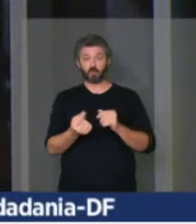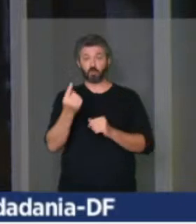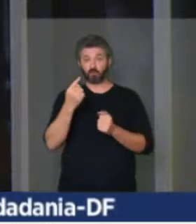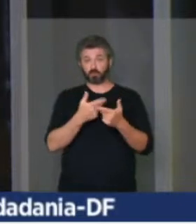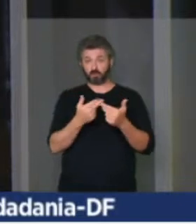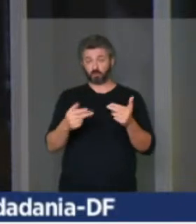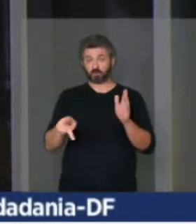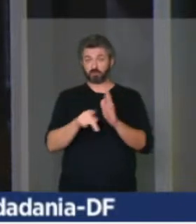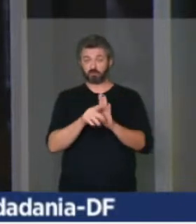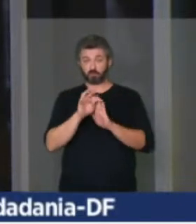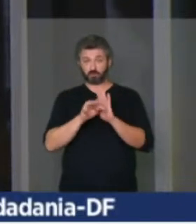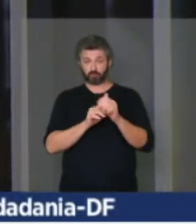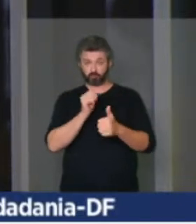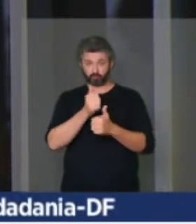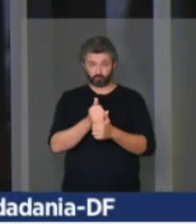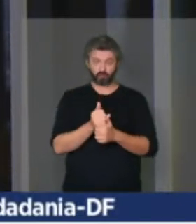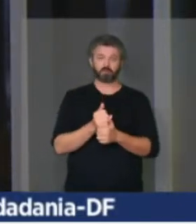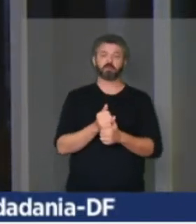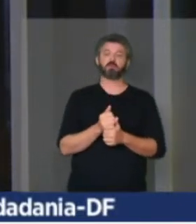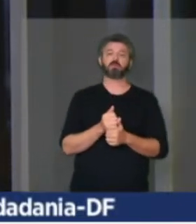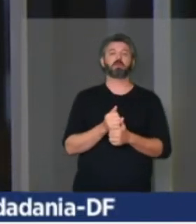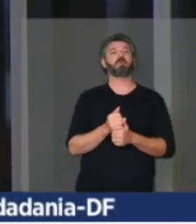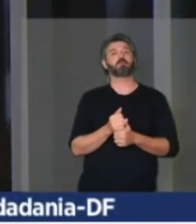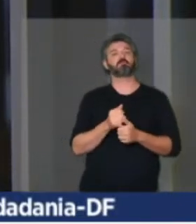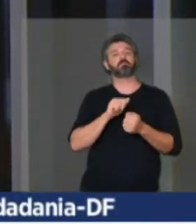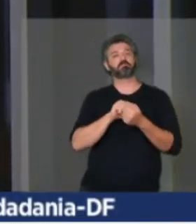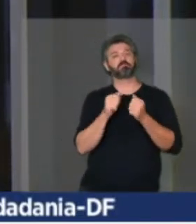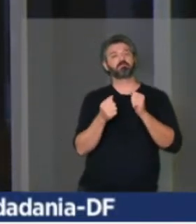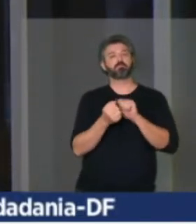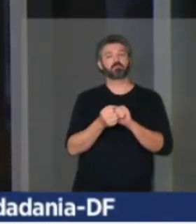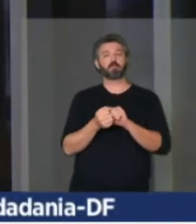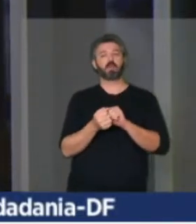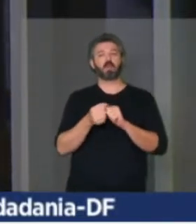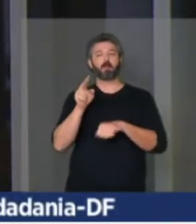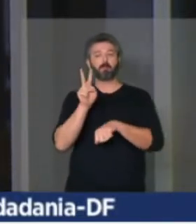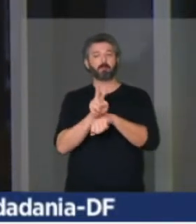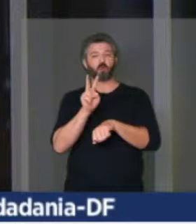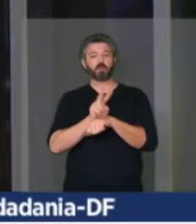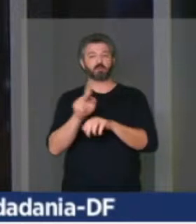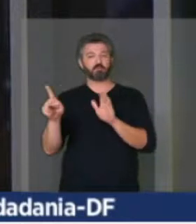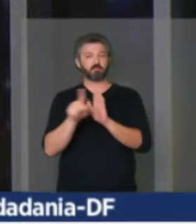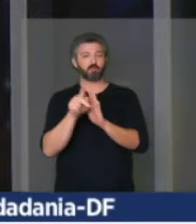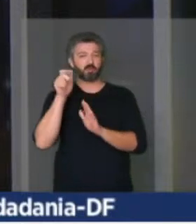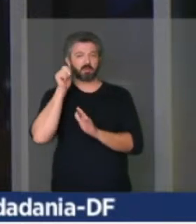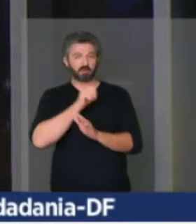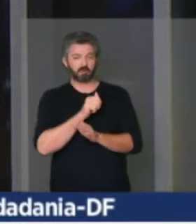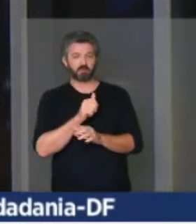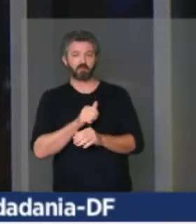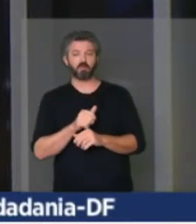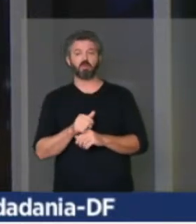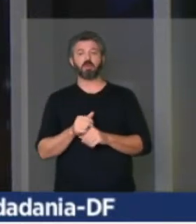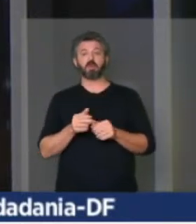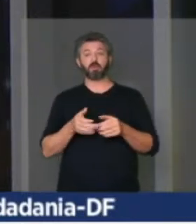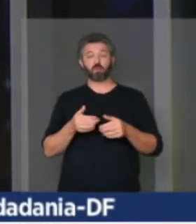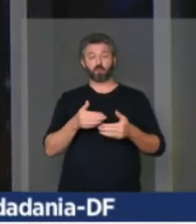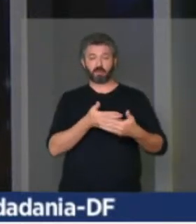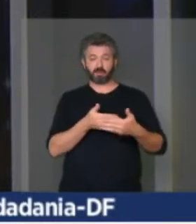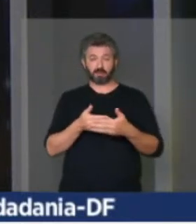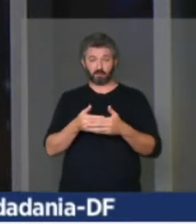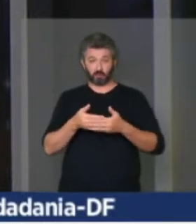COMPATIBILIZAR A PROTEÇÃO DA MULHER, DO NASCITURO COM AS DIVERSAS HIPÓTESES QUE PODEM JUSTIFICAR O RETORNO DAS ATIVIDADES PRESENCIAIS. ISSO